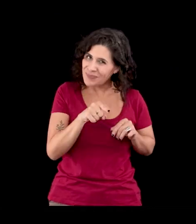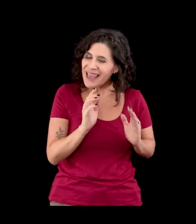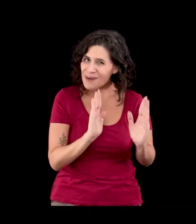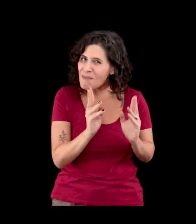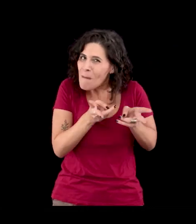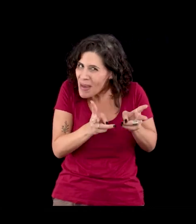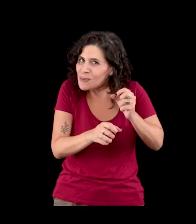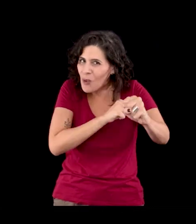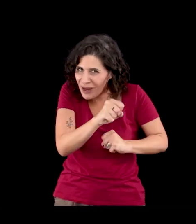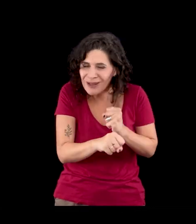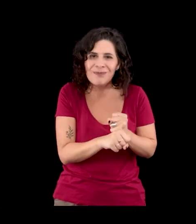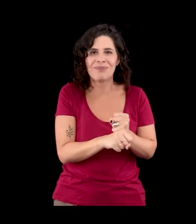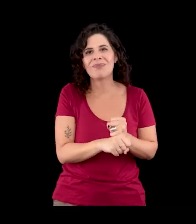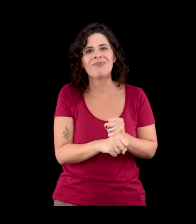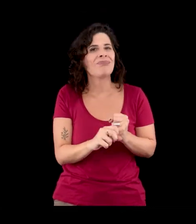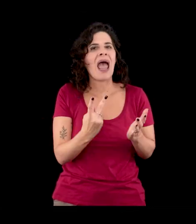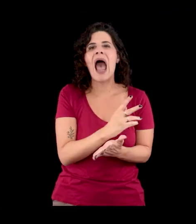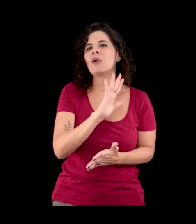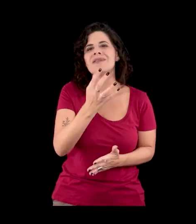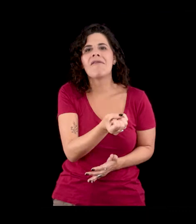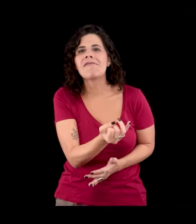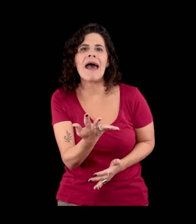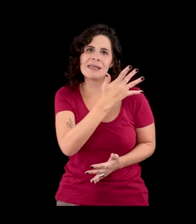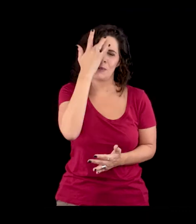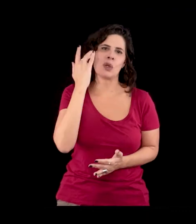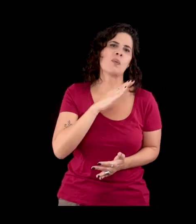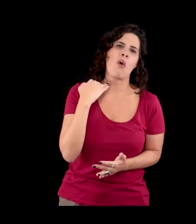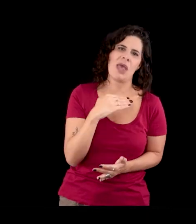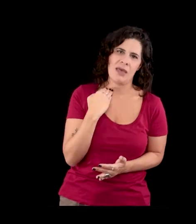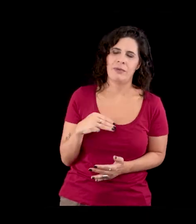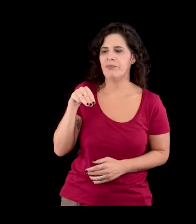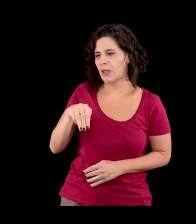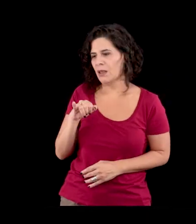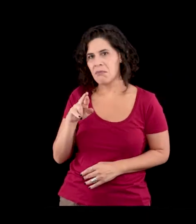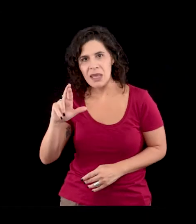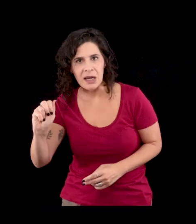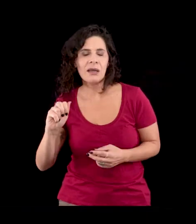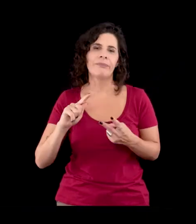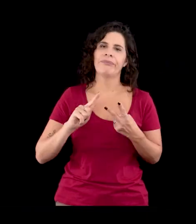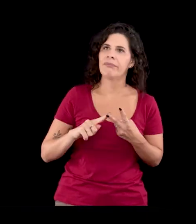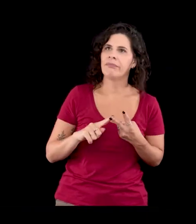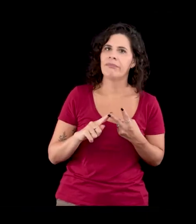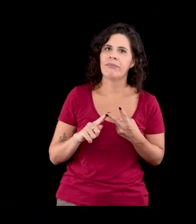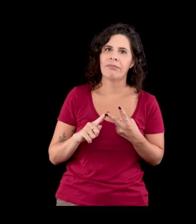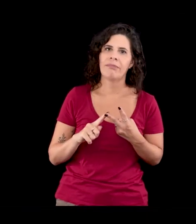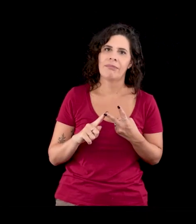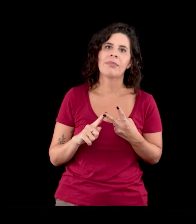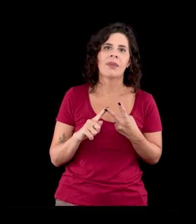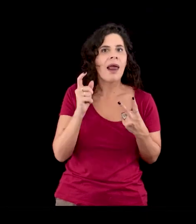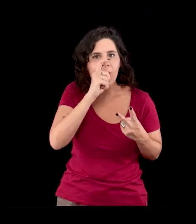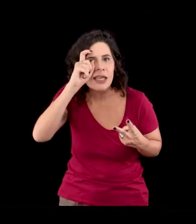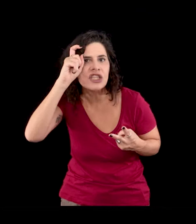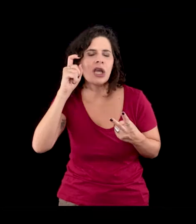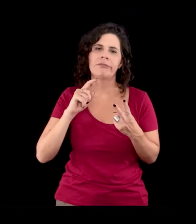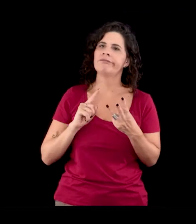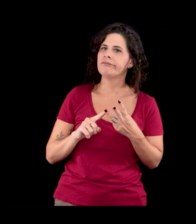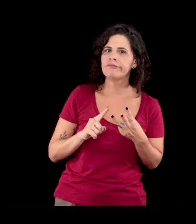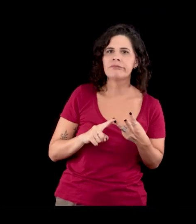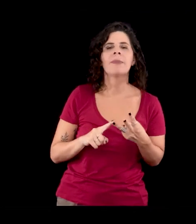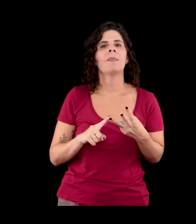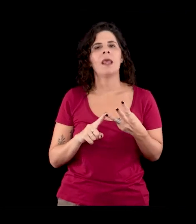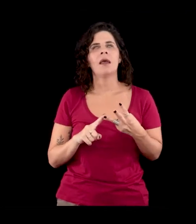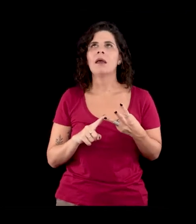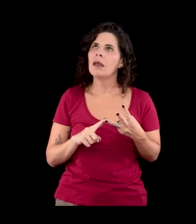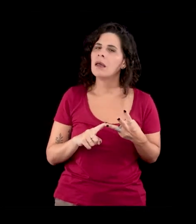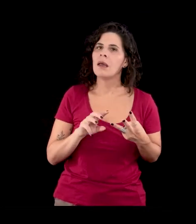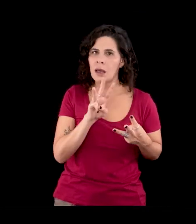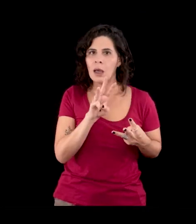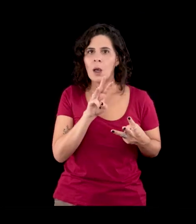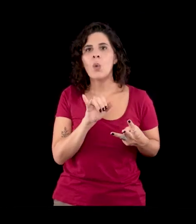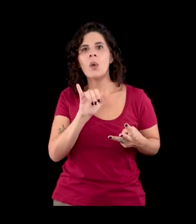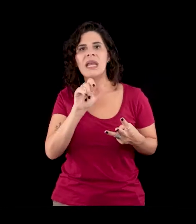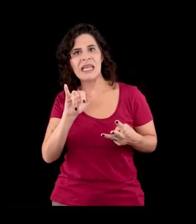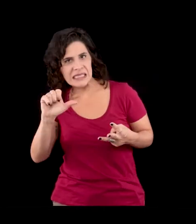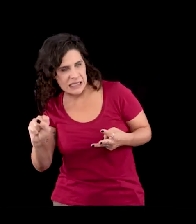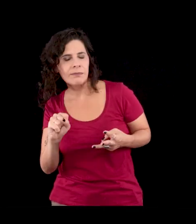Nesse ano morreram a Mira, a Lygia Clark, o Willys